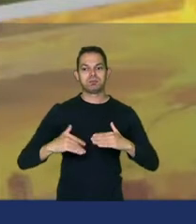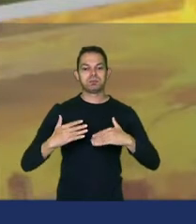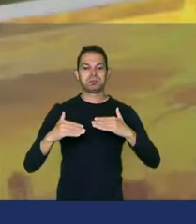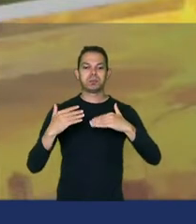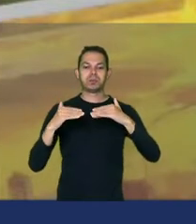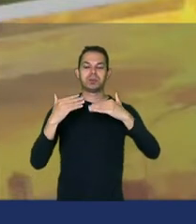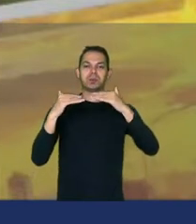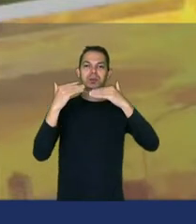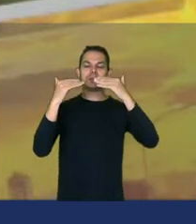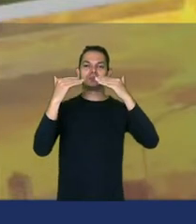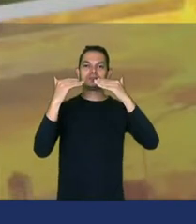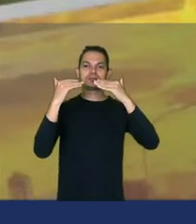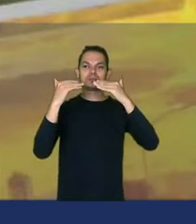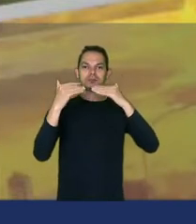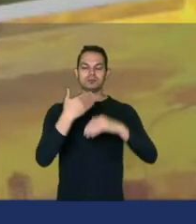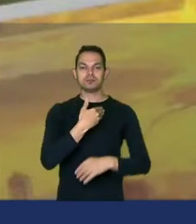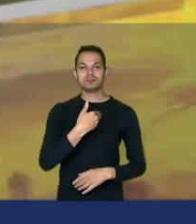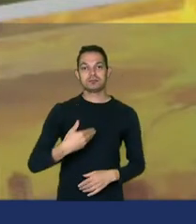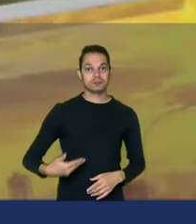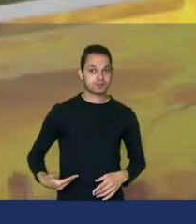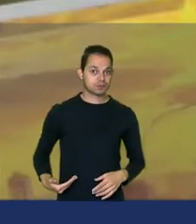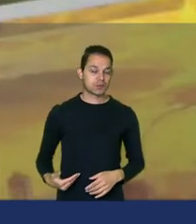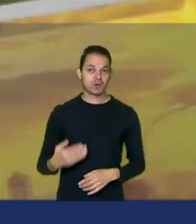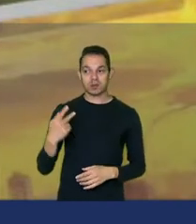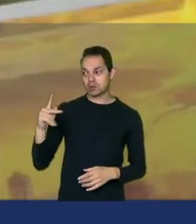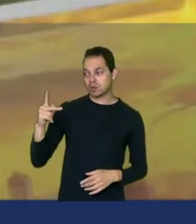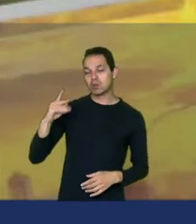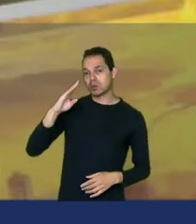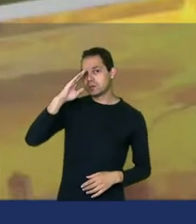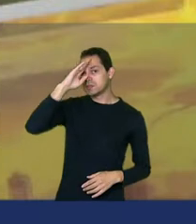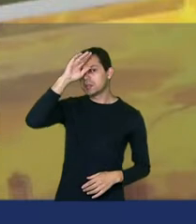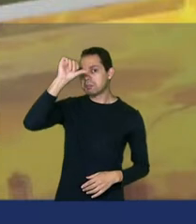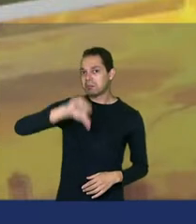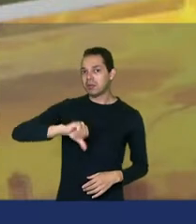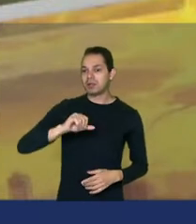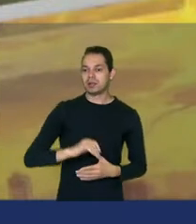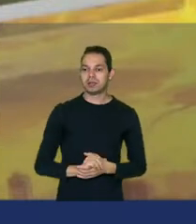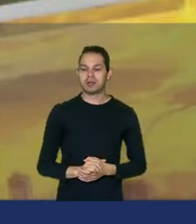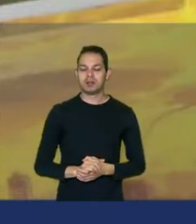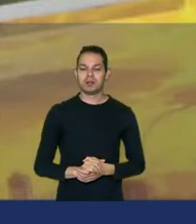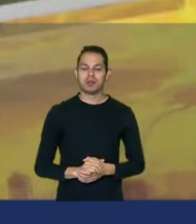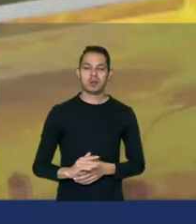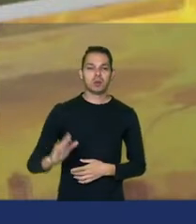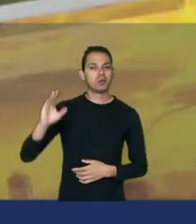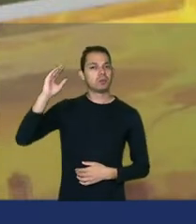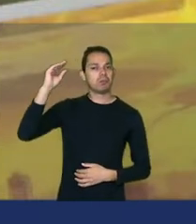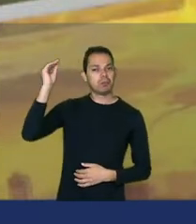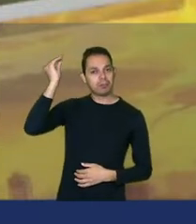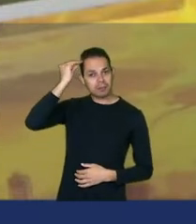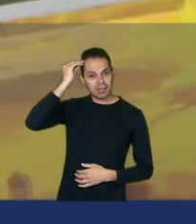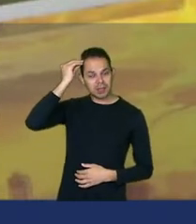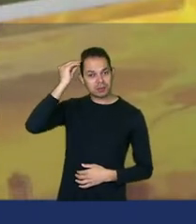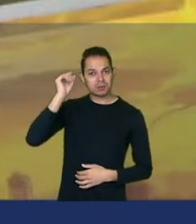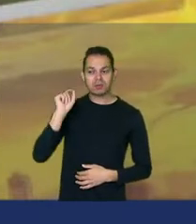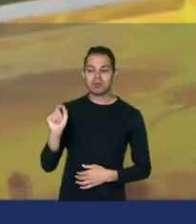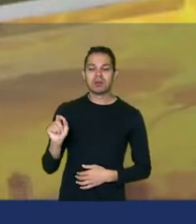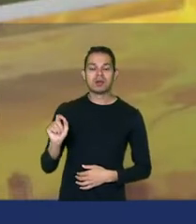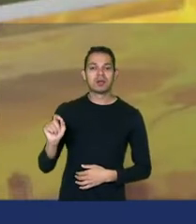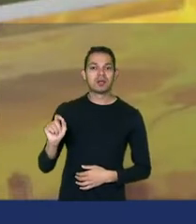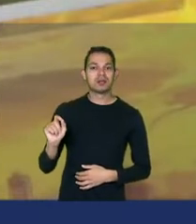DEMOCRACIA QUE CRESCEU E MUITO NO GOVERNO BOLSONARO. O PRINCIPAL CULPADO POR ISSO É